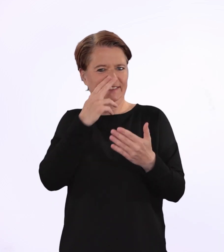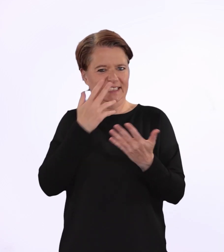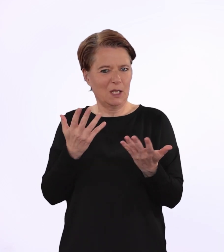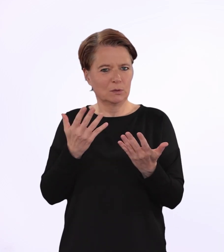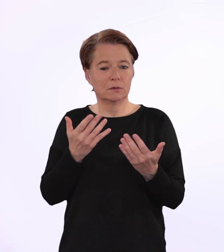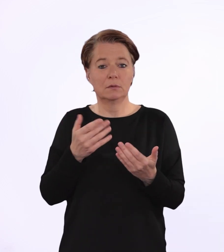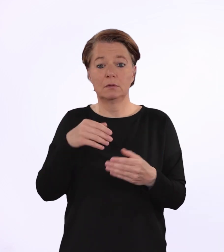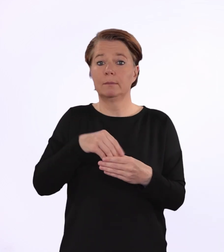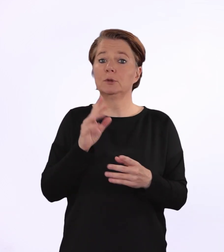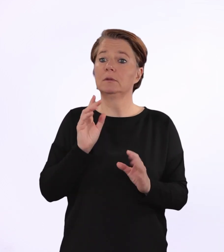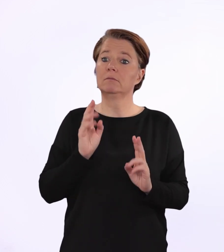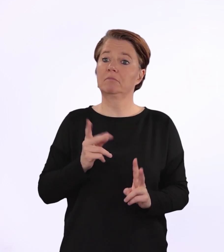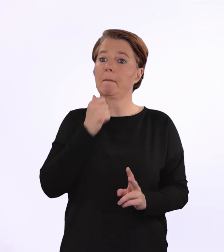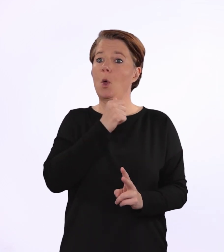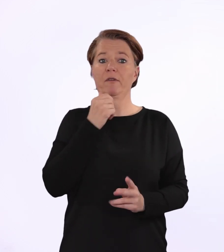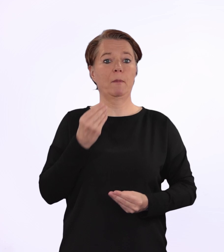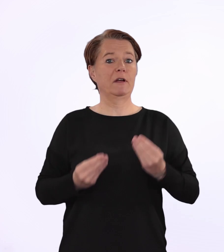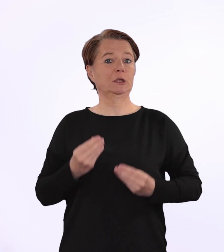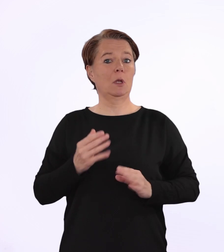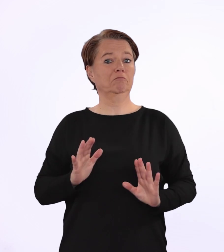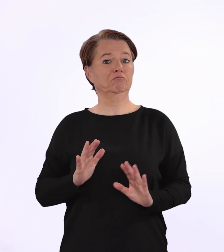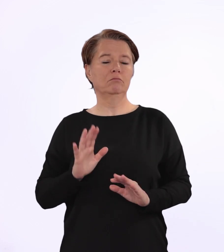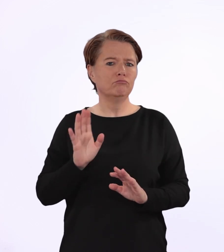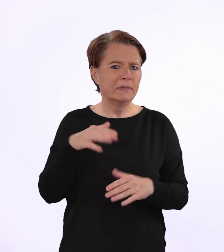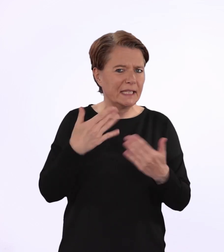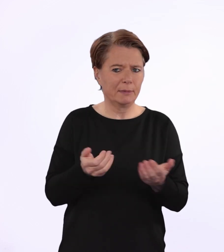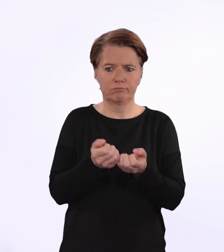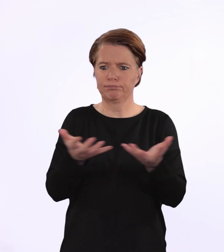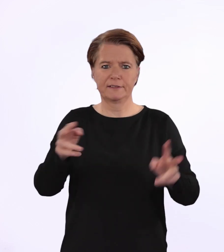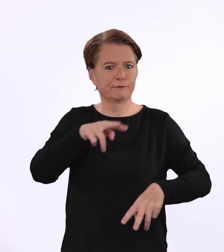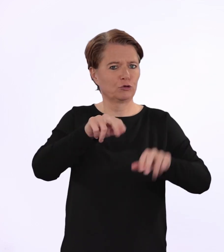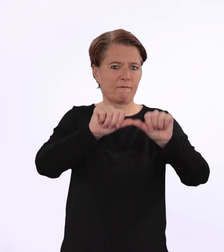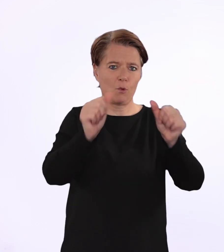Das muss gar nicht professionell sein, das kann auch außerhalb jeglicher Formalisierung sein.